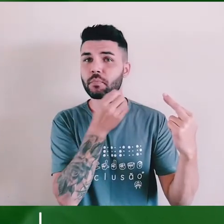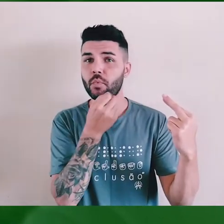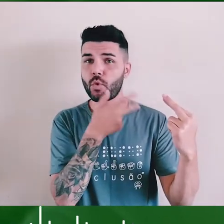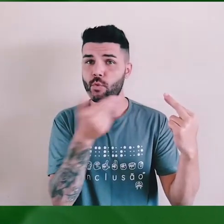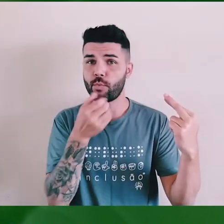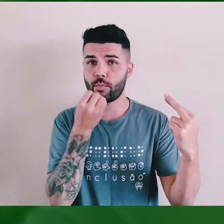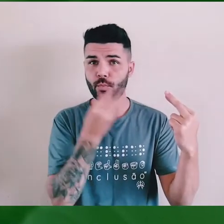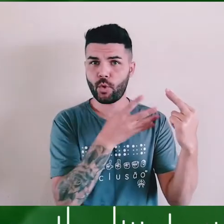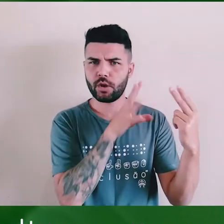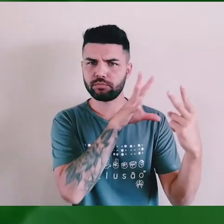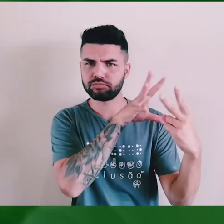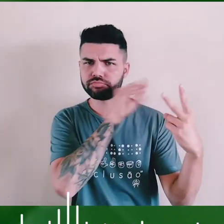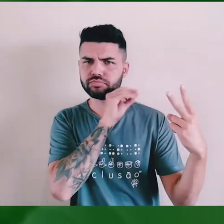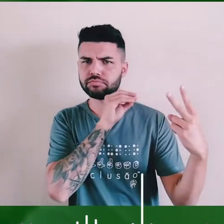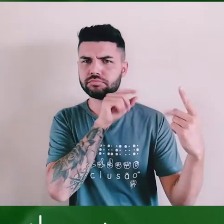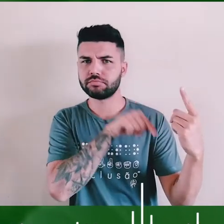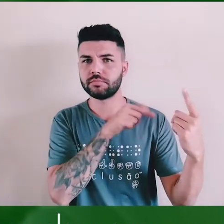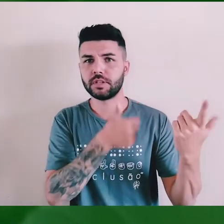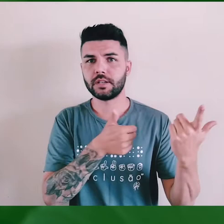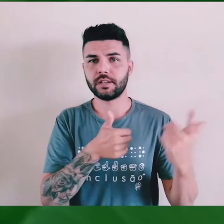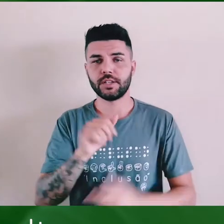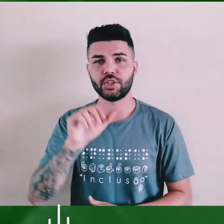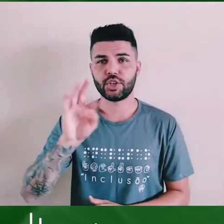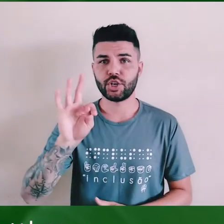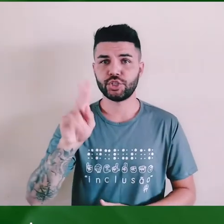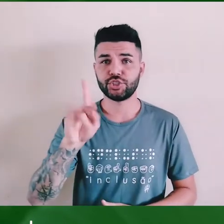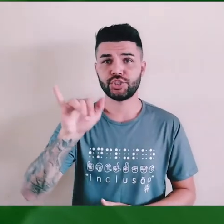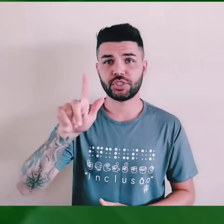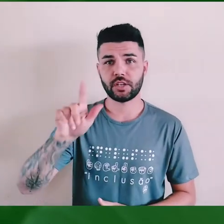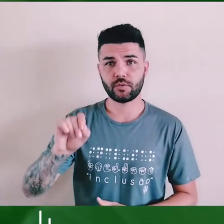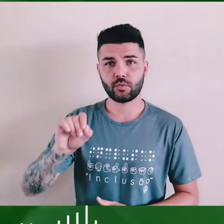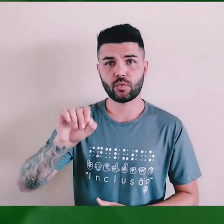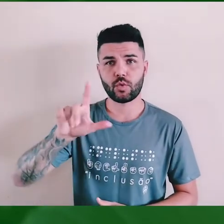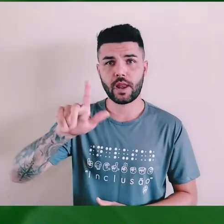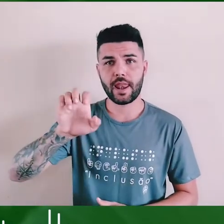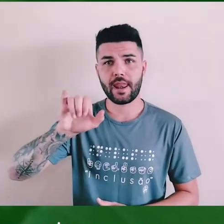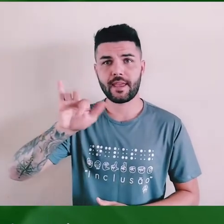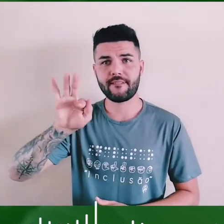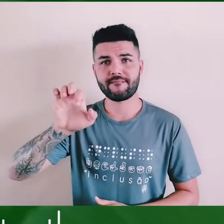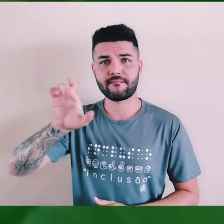no Globo Esporte de São Paulo, que era o Tiago Leifert. Ele era o editor chefe e apresentador